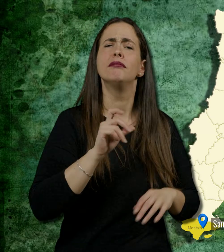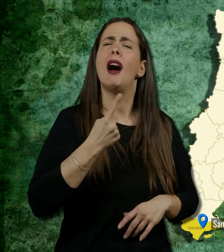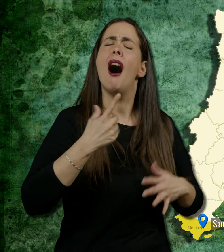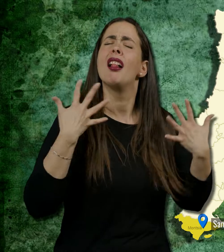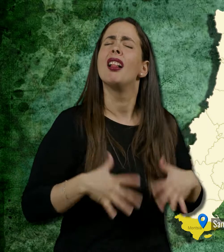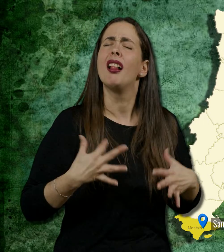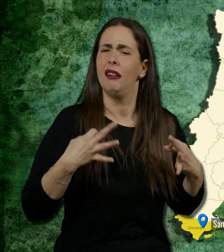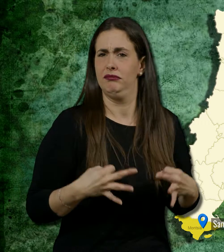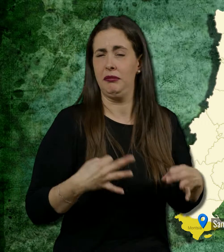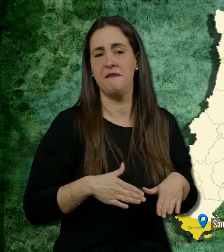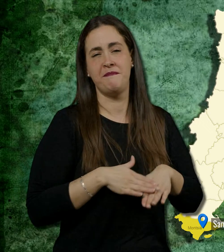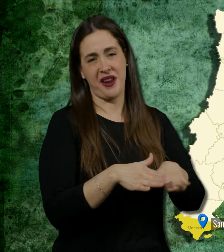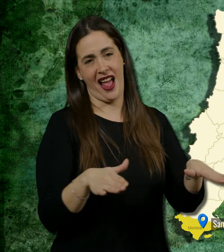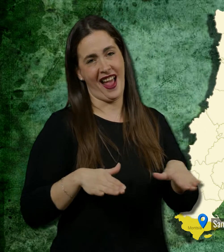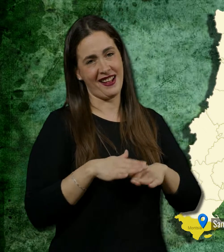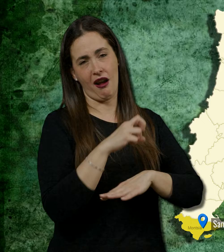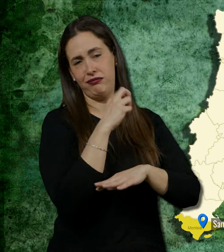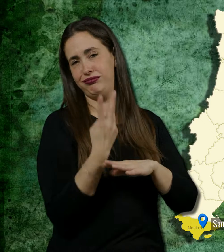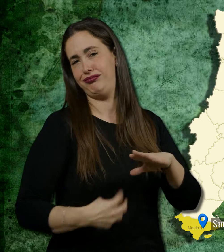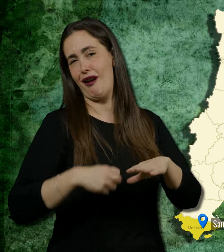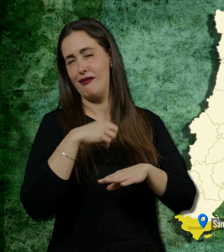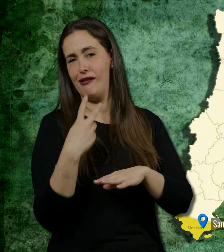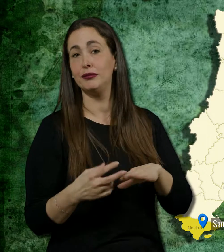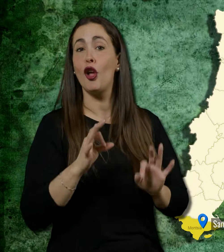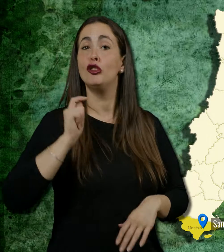Imprescindible: Banyar-se a les platges.